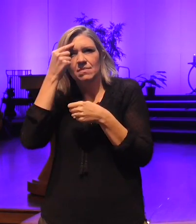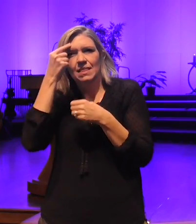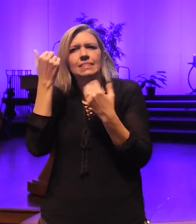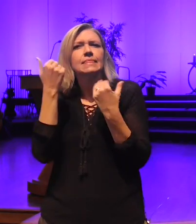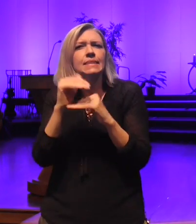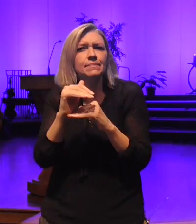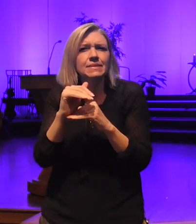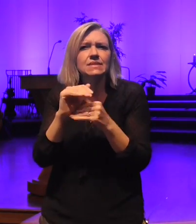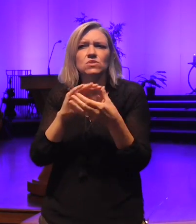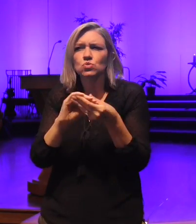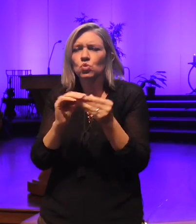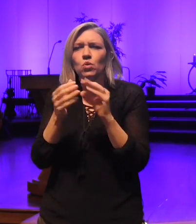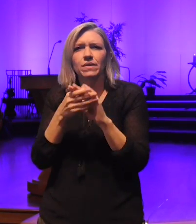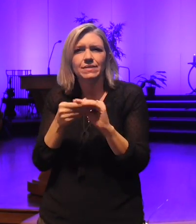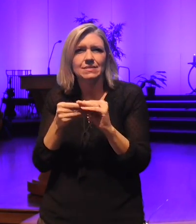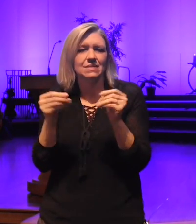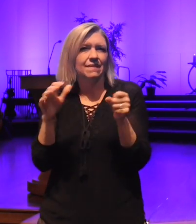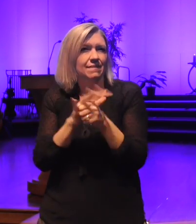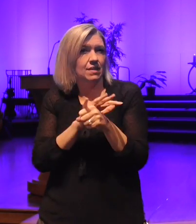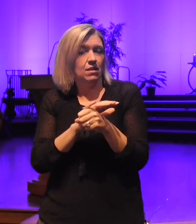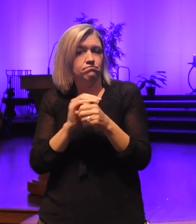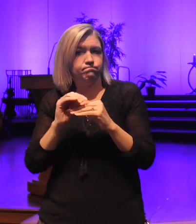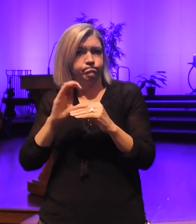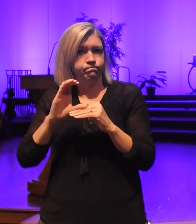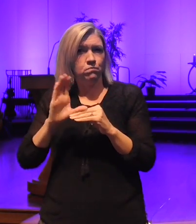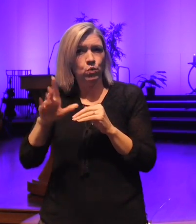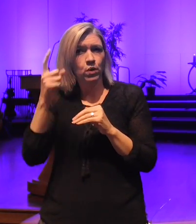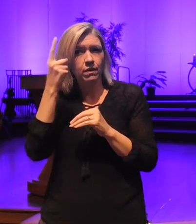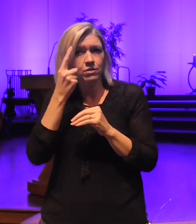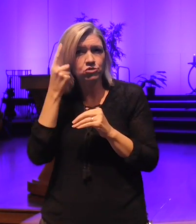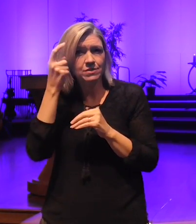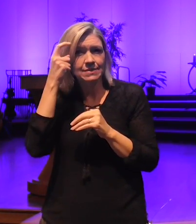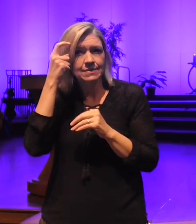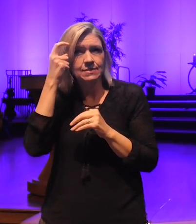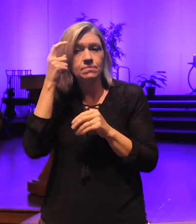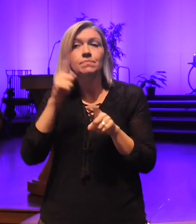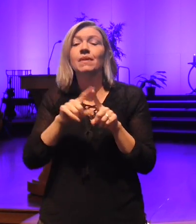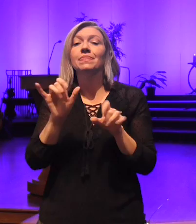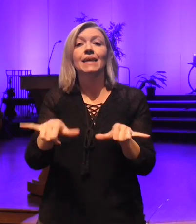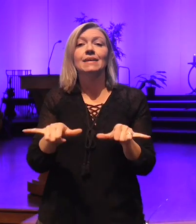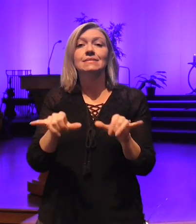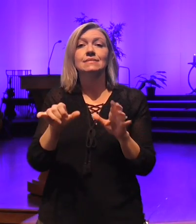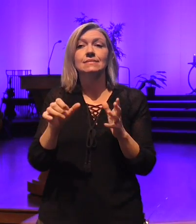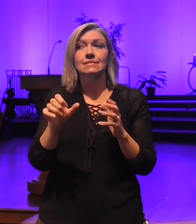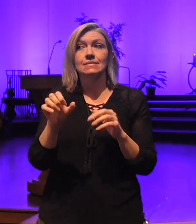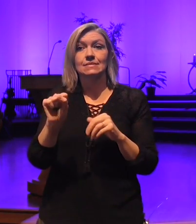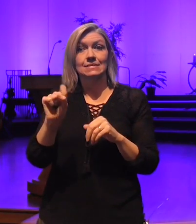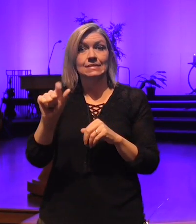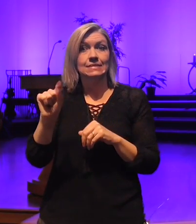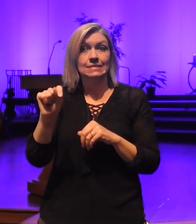llenar la Conciencia, pero ese también es el estado y estoy empezando a sentir que está sucediendo ahora,